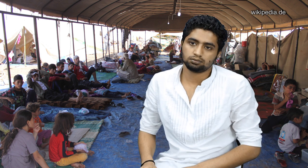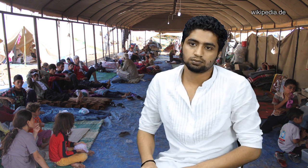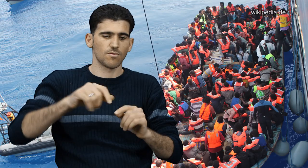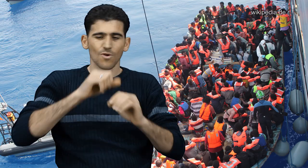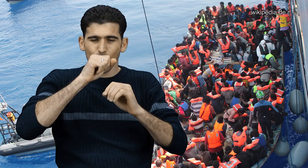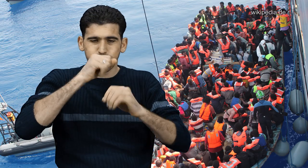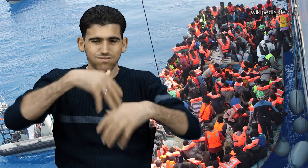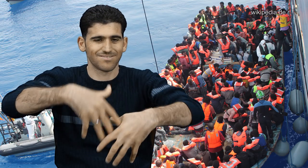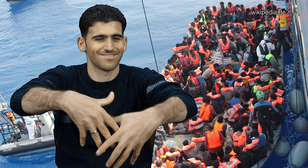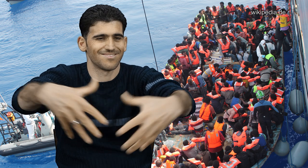Mit dem Schlauchboot mit 40 Männern, Frauen und Kinder ?üchteten wir nach Griechenland. Dort angekommen war ich sehr glücklich!